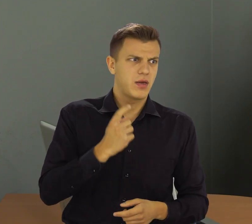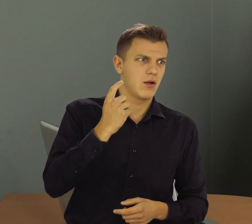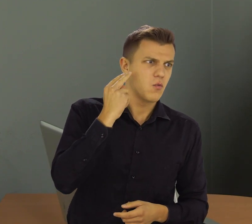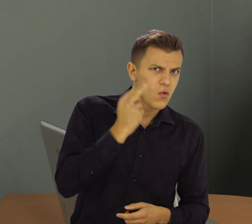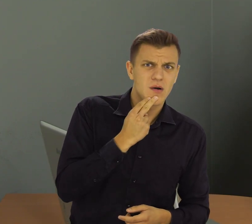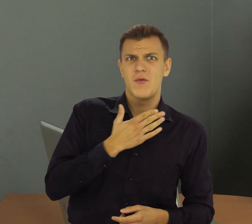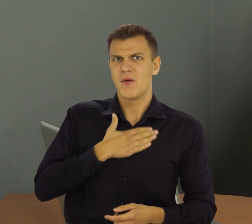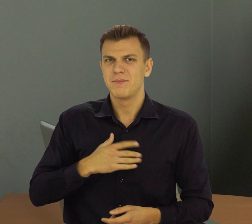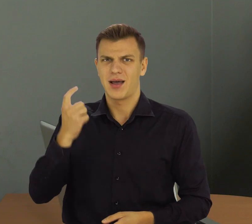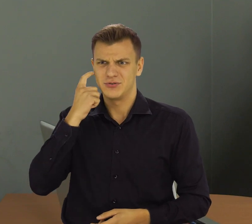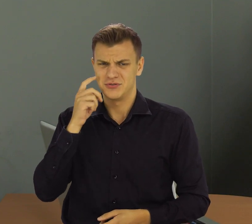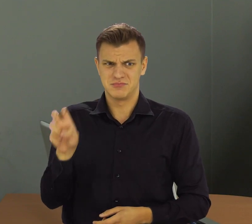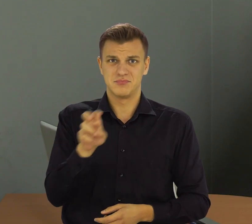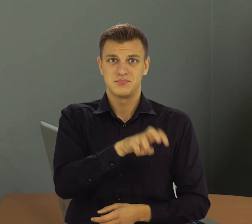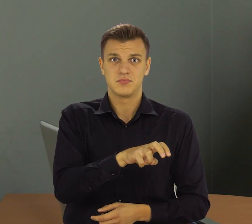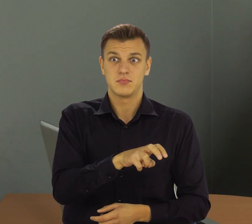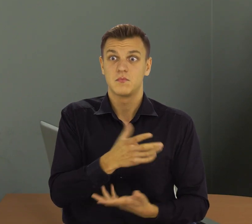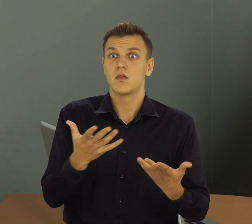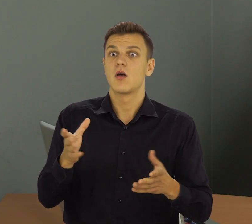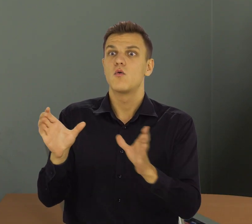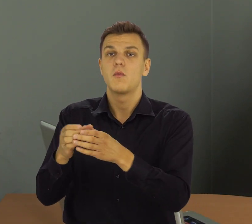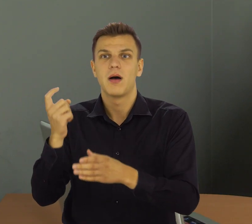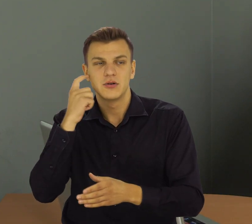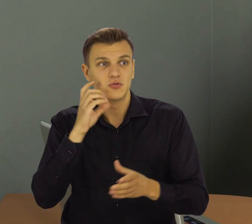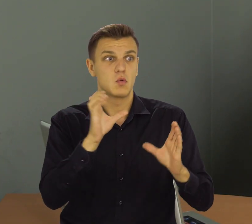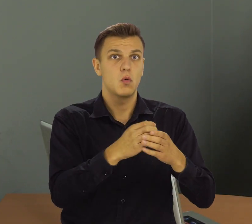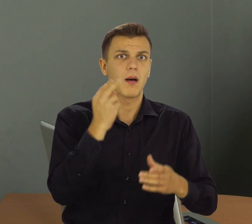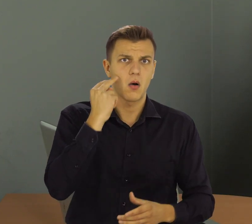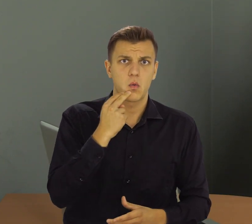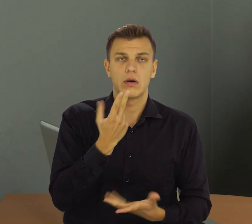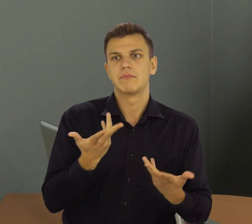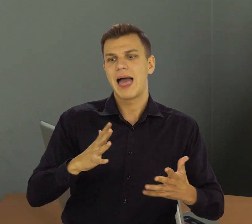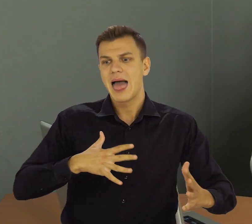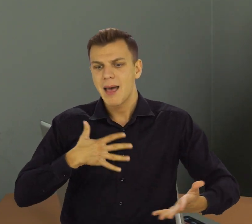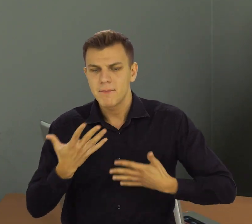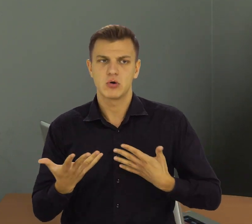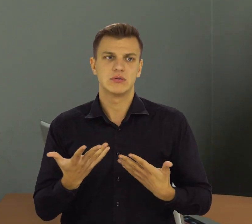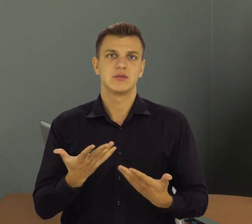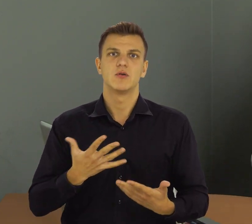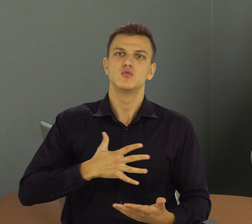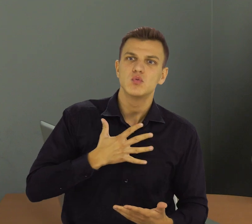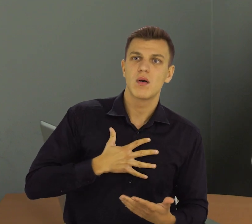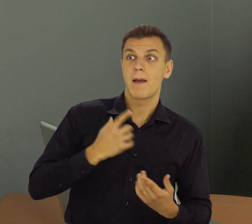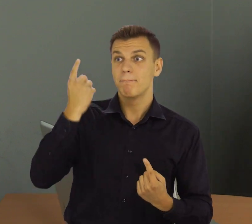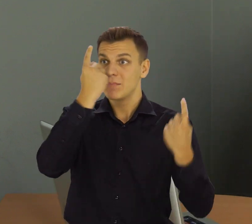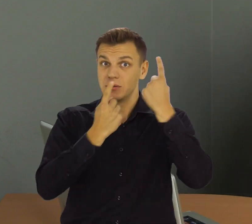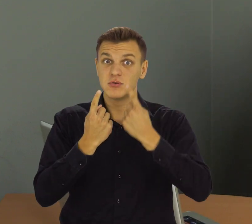i w obu grupach jesteśmy w stanie wyrażać swoje emocje, uczucia, myśli, a nawet poczucie humoru –